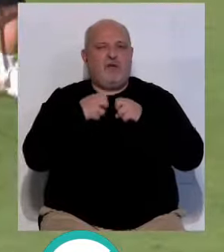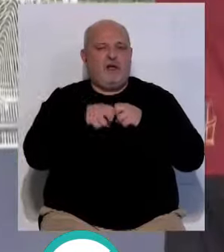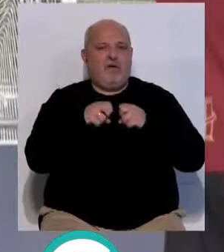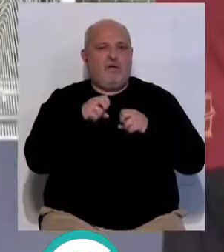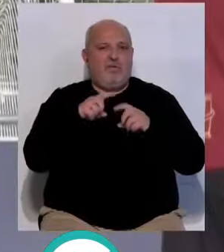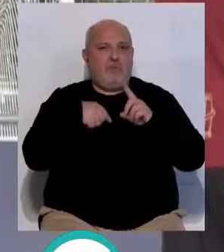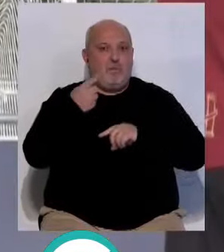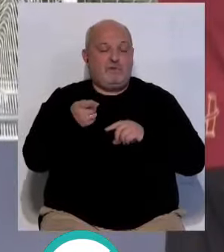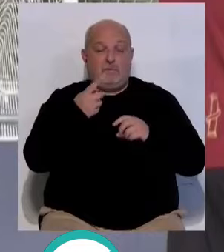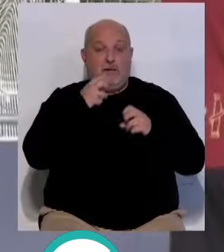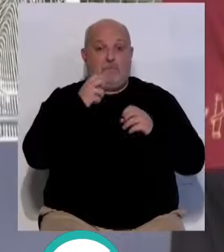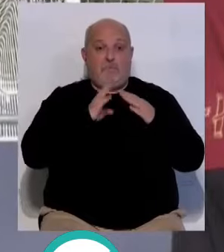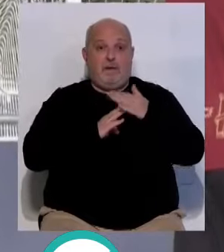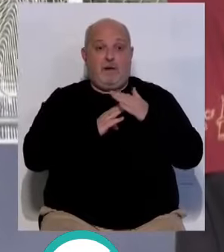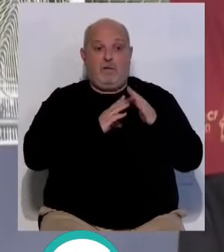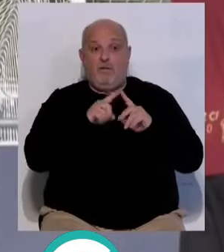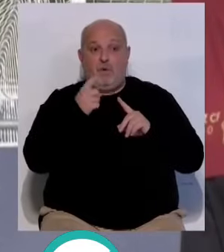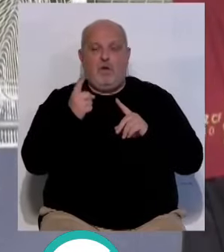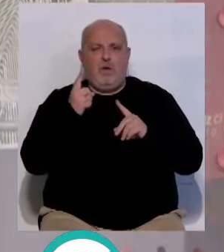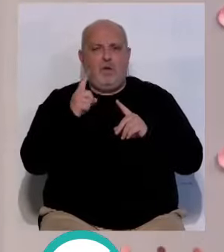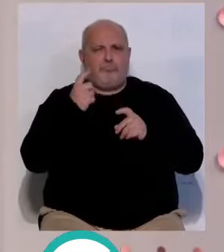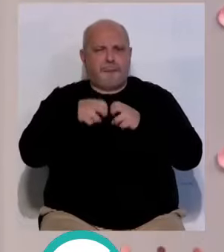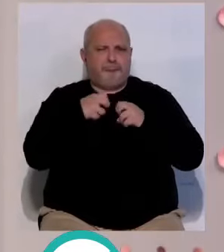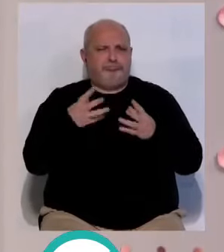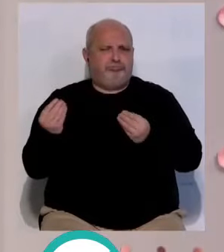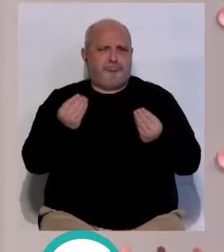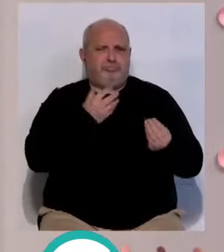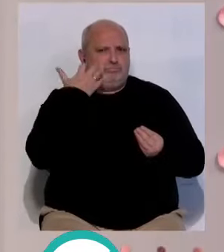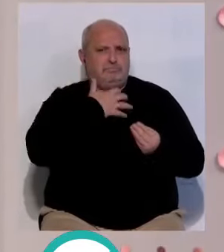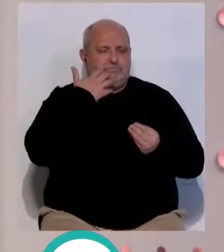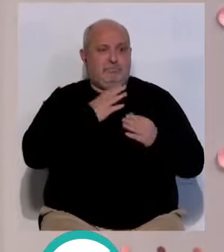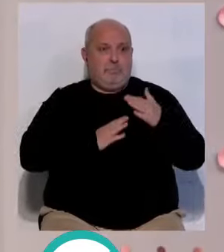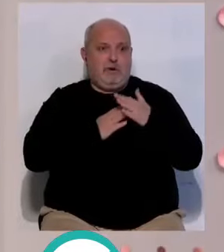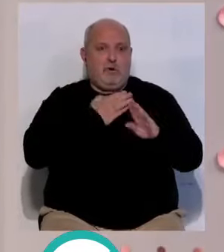cl es que los resultados de los segundos tiempos son horrorosos en comparación con los de los